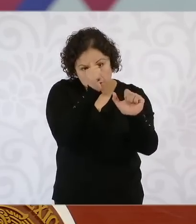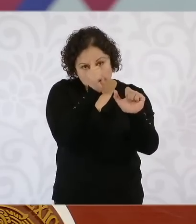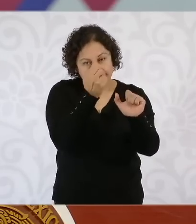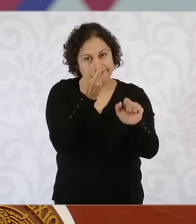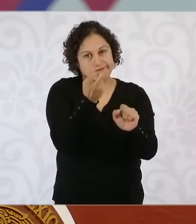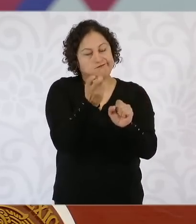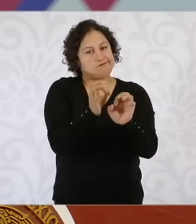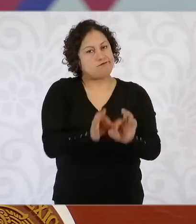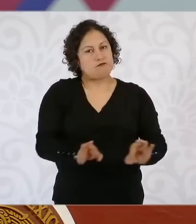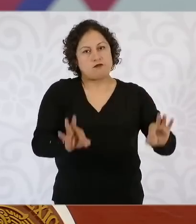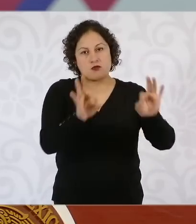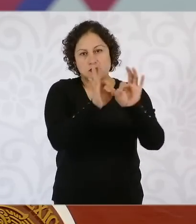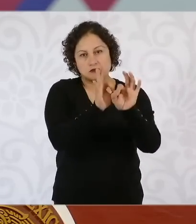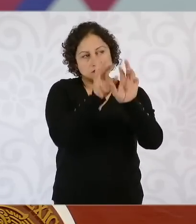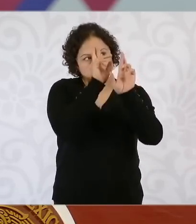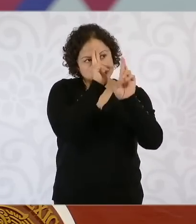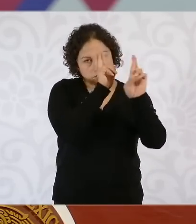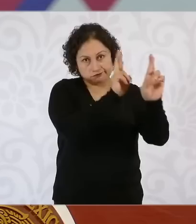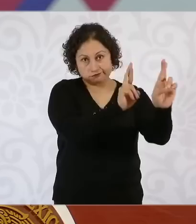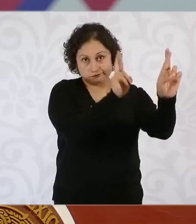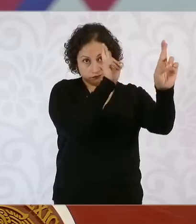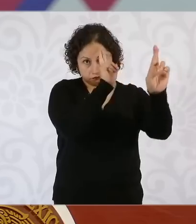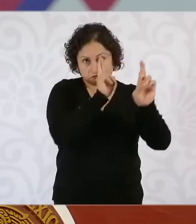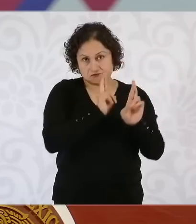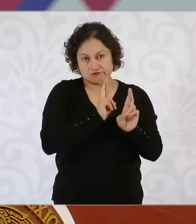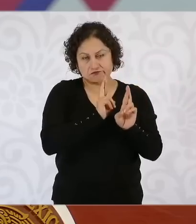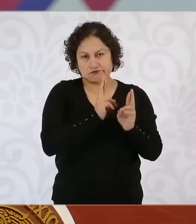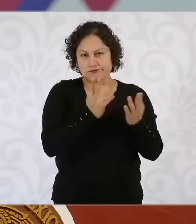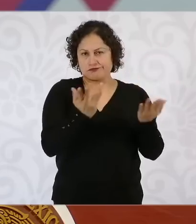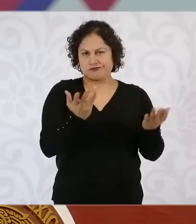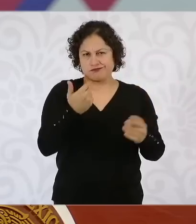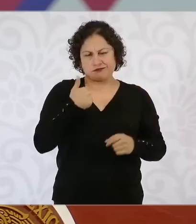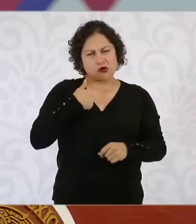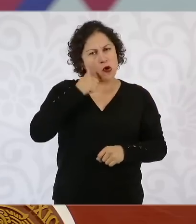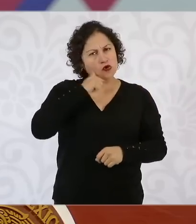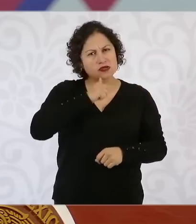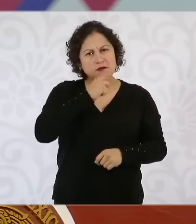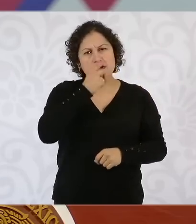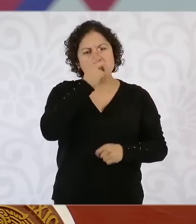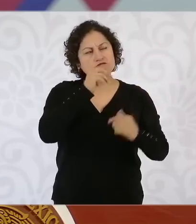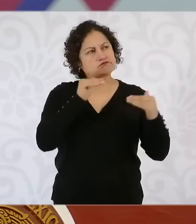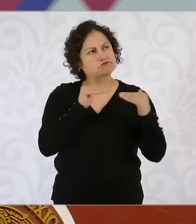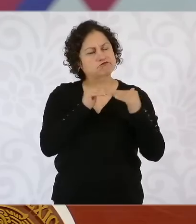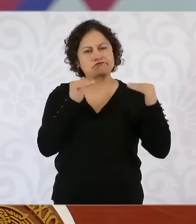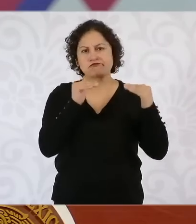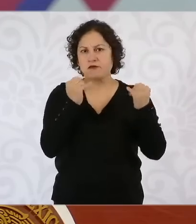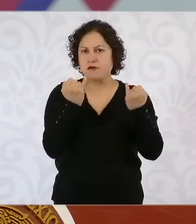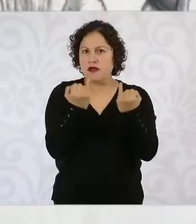importante y de iguales que es lo que yo siempre he planteado aquí no puede haber una relación de